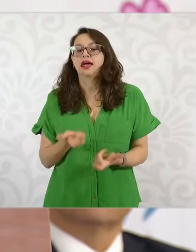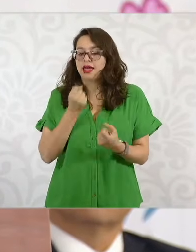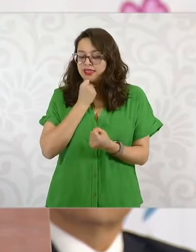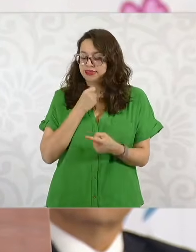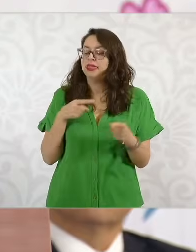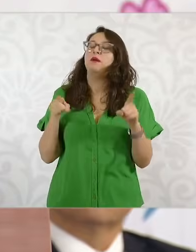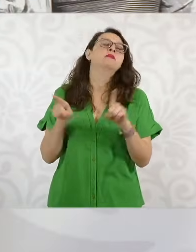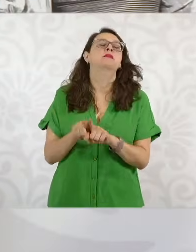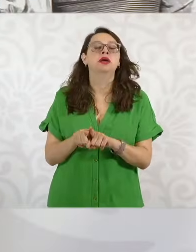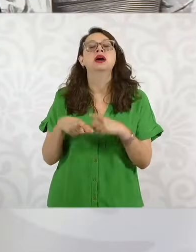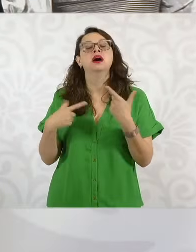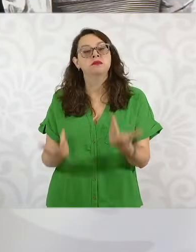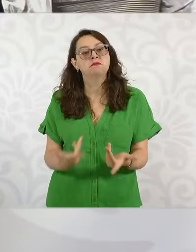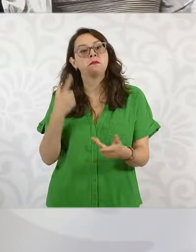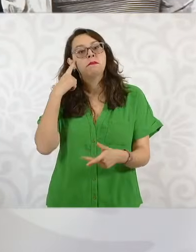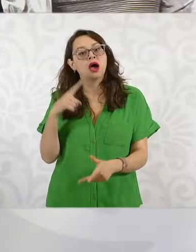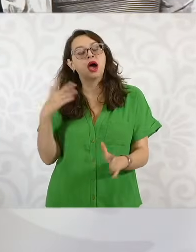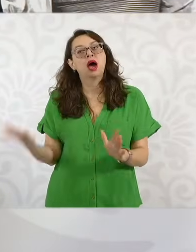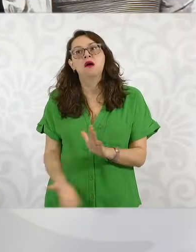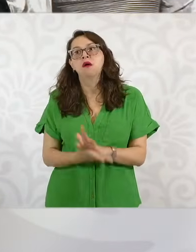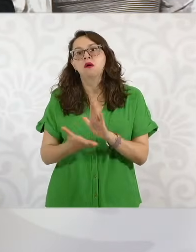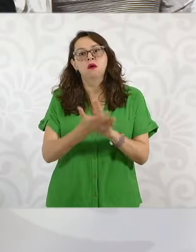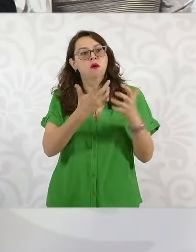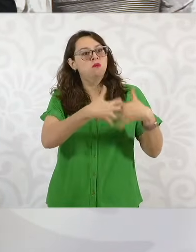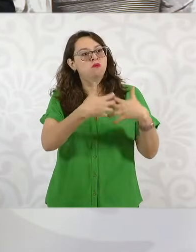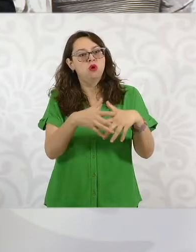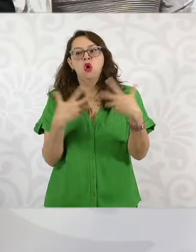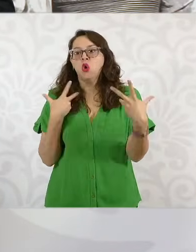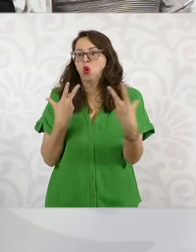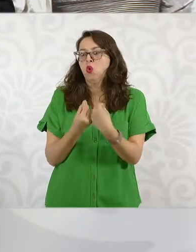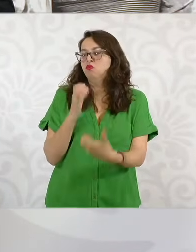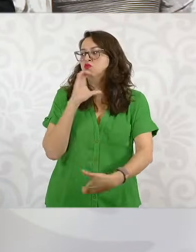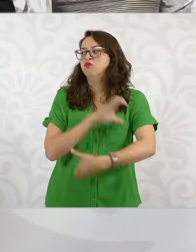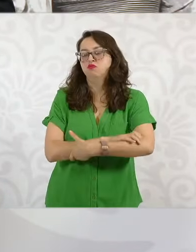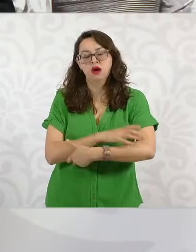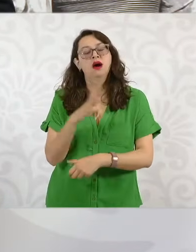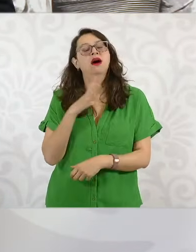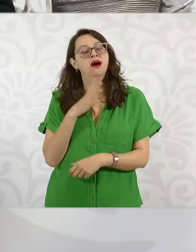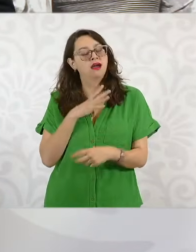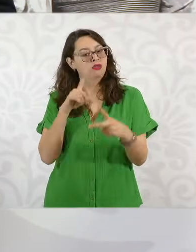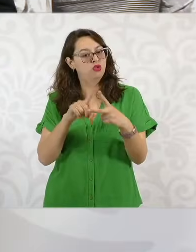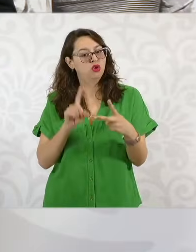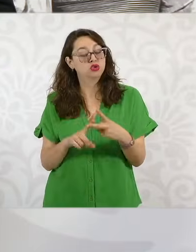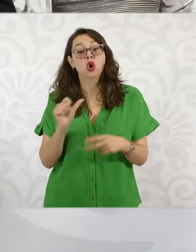tanto en infraestructura como en colaboración. Y también existe otro proyecto que tiene que